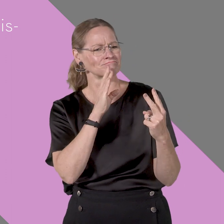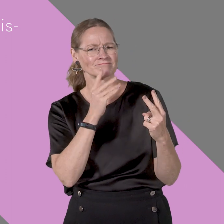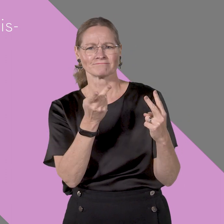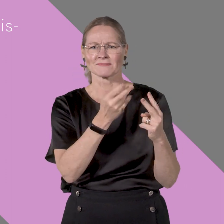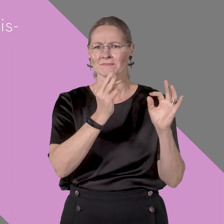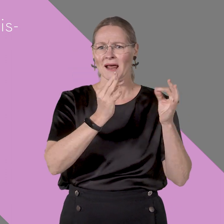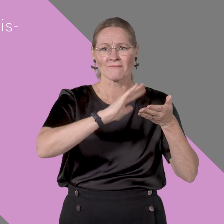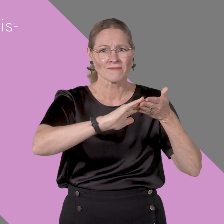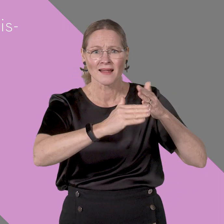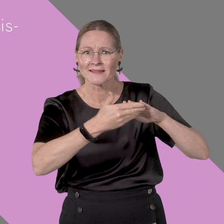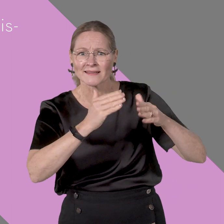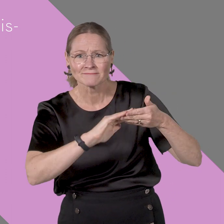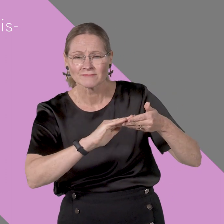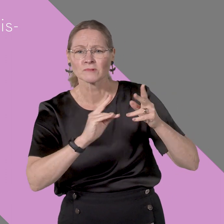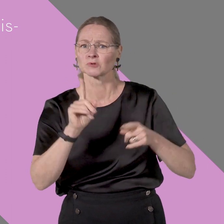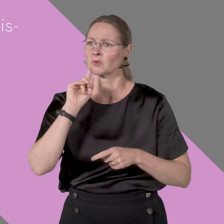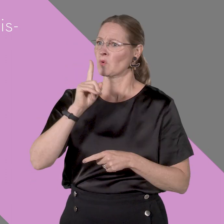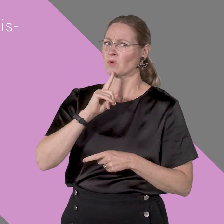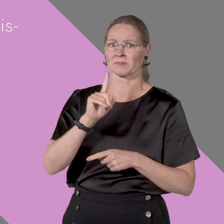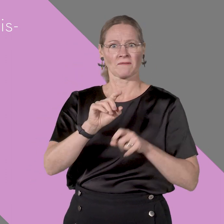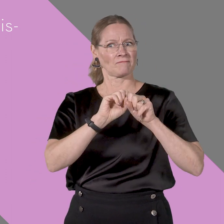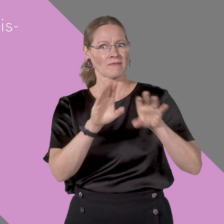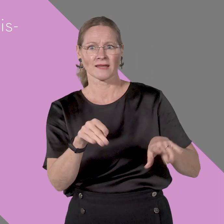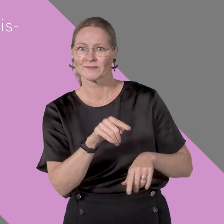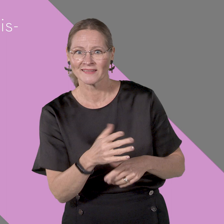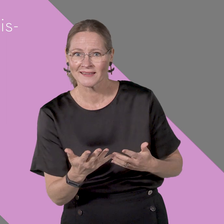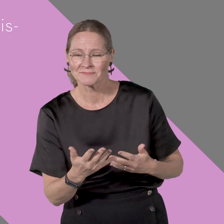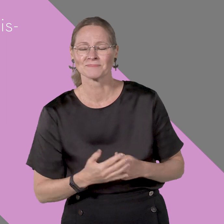millaiset välit heillä on toisiinsa ja kuinka kuurous on siihen vaikuttanut.